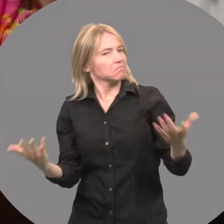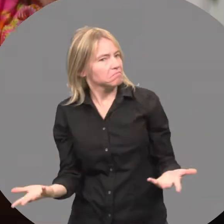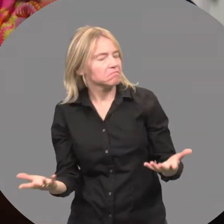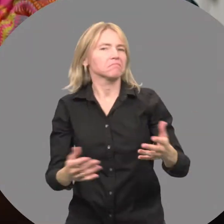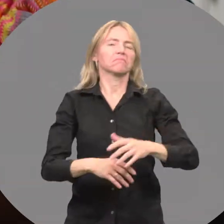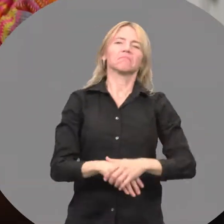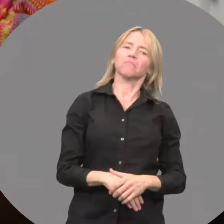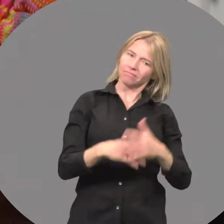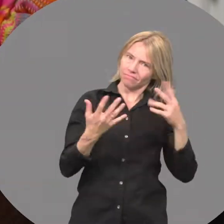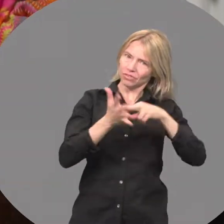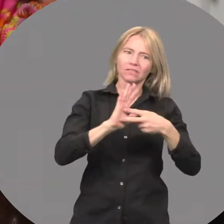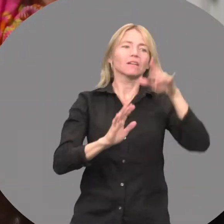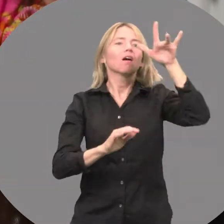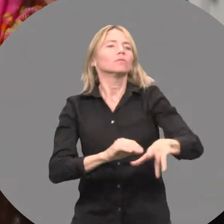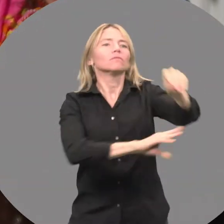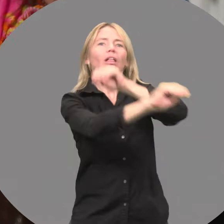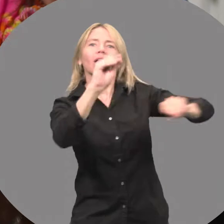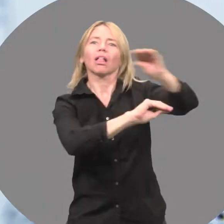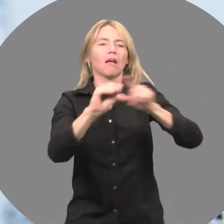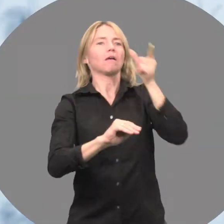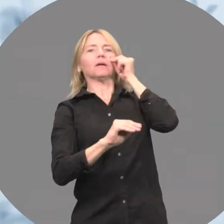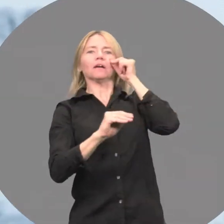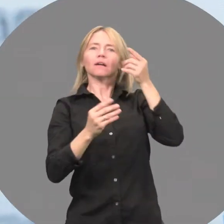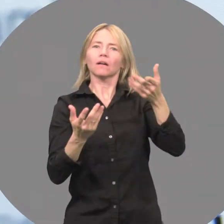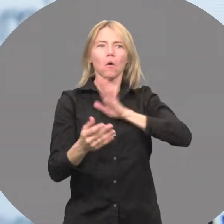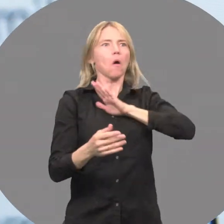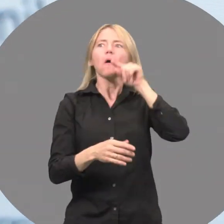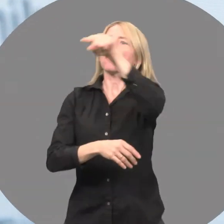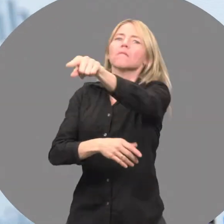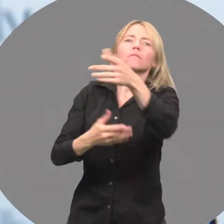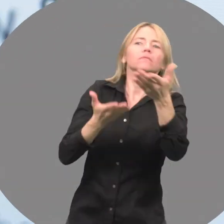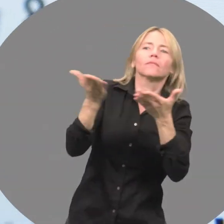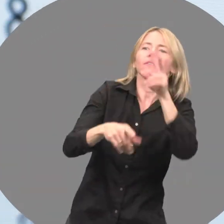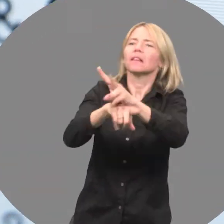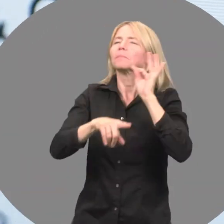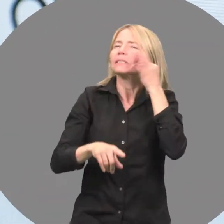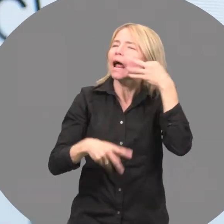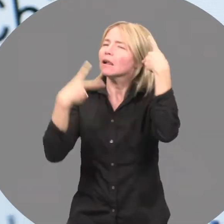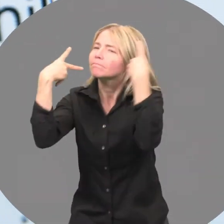en passant par l'organisme Family Child Care Connections. Donc, c'est grâce au bouche-à-oreille que j'ai appris l'existence